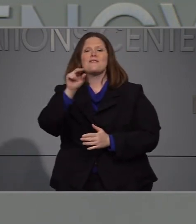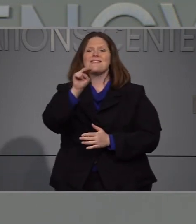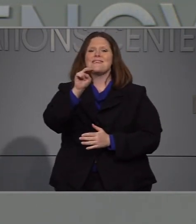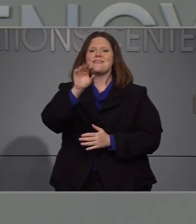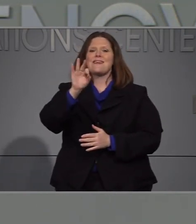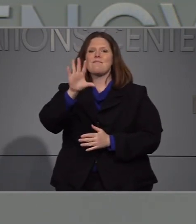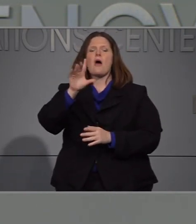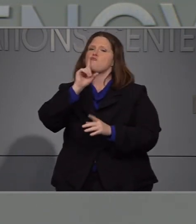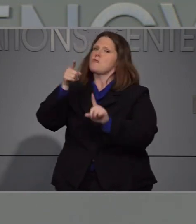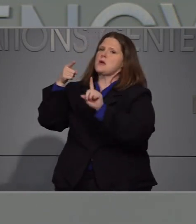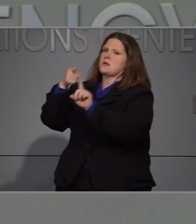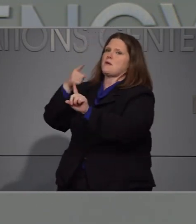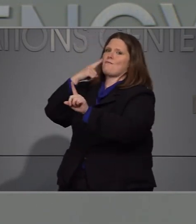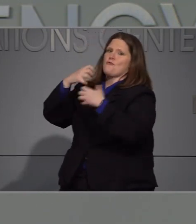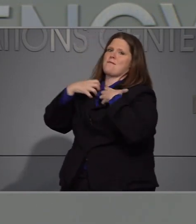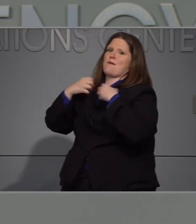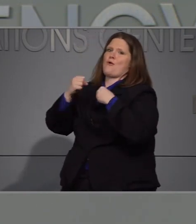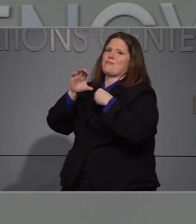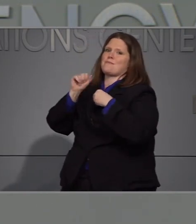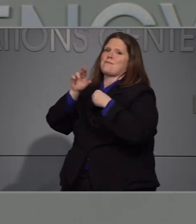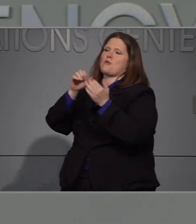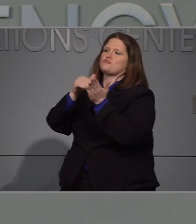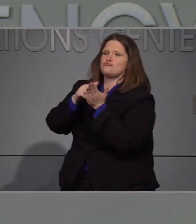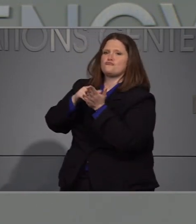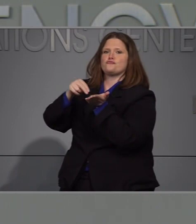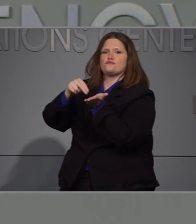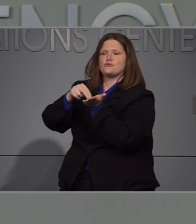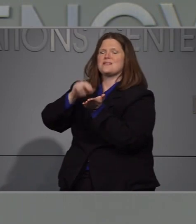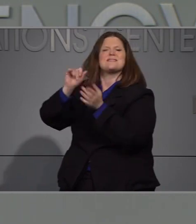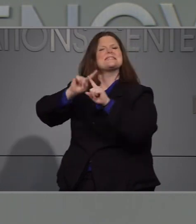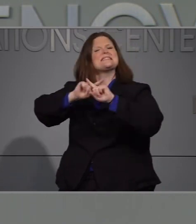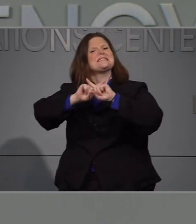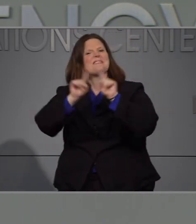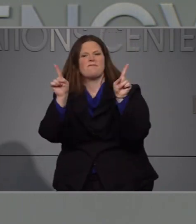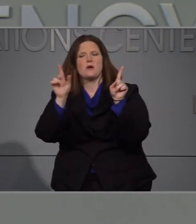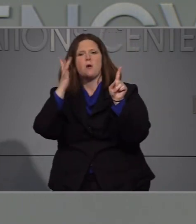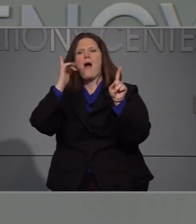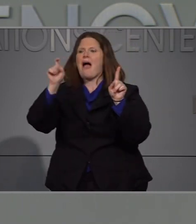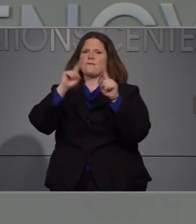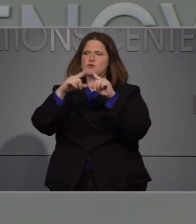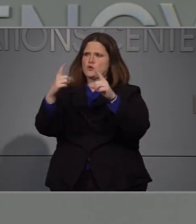mascarillas n noventa y cinco que son para los proveedores de salud diferentes tamaños son